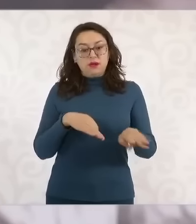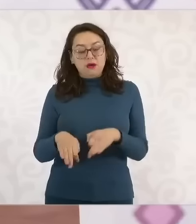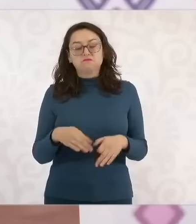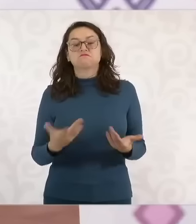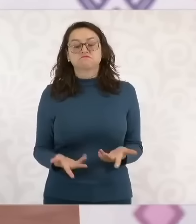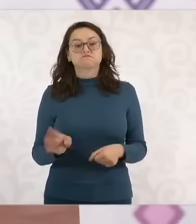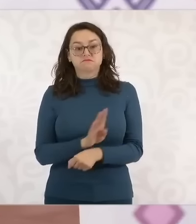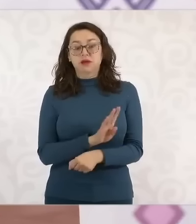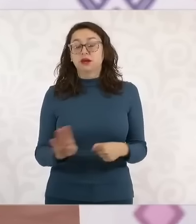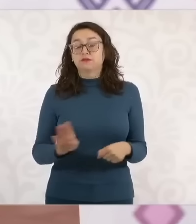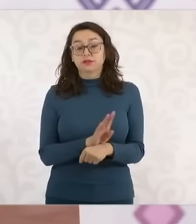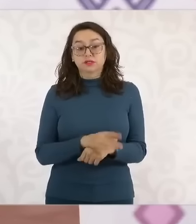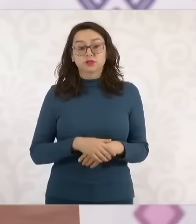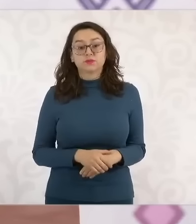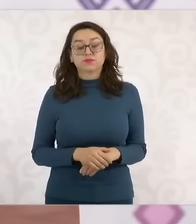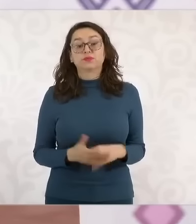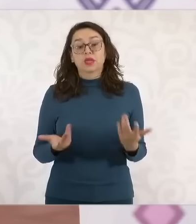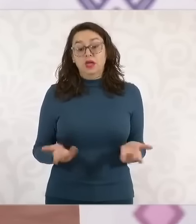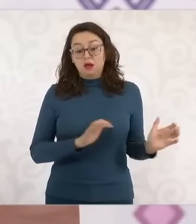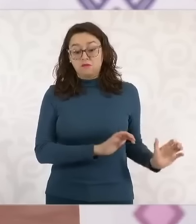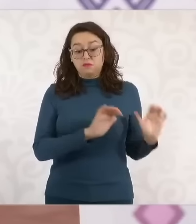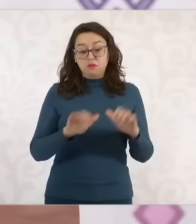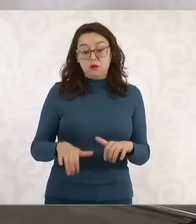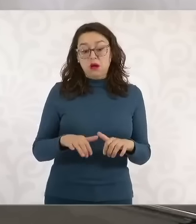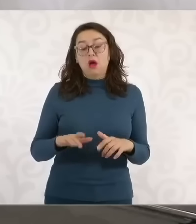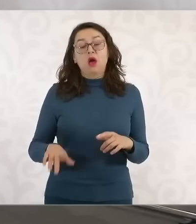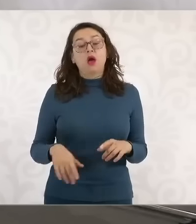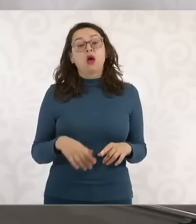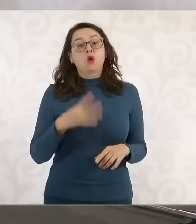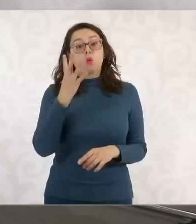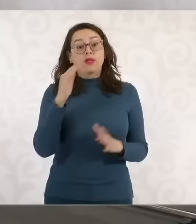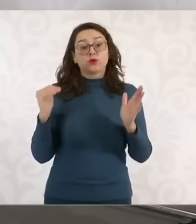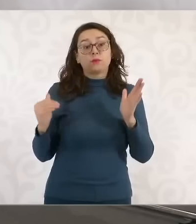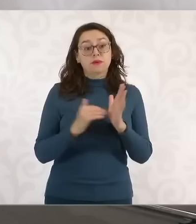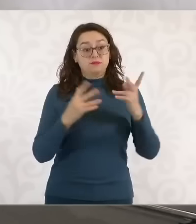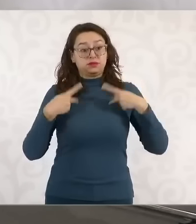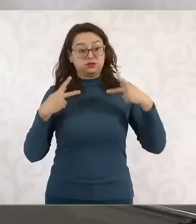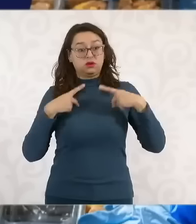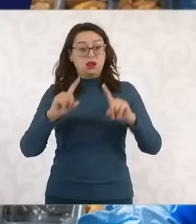país. Estamos generando 4000 empleos directos, más de 4000, de hecho, empleos directos que